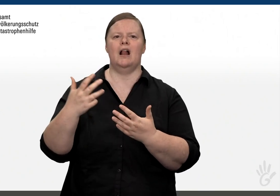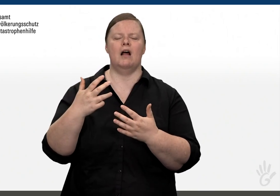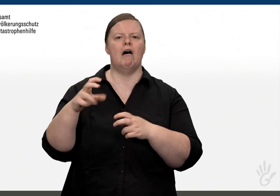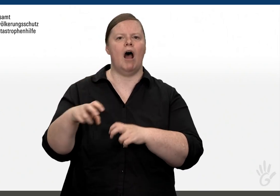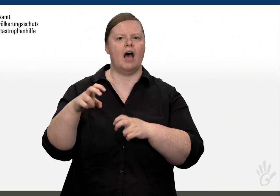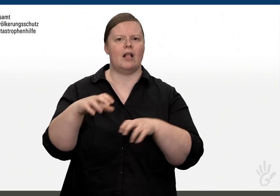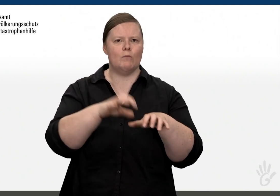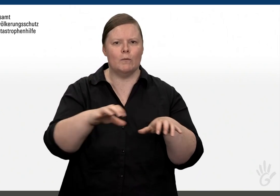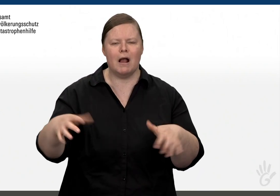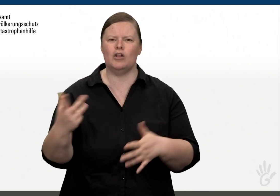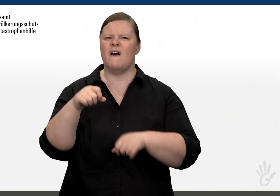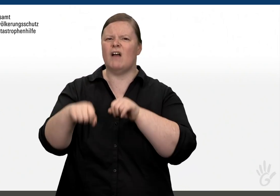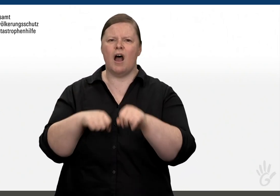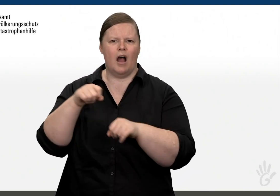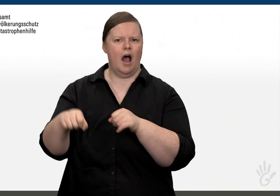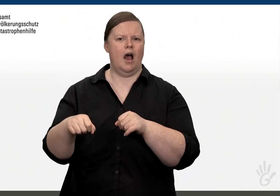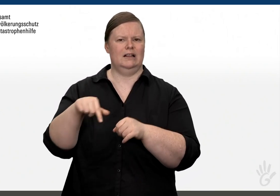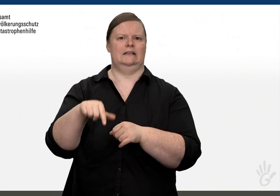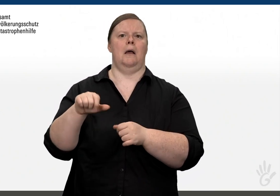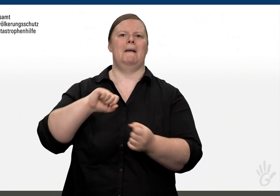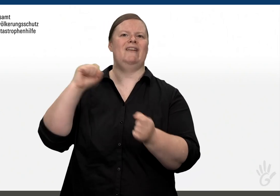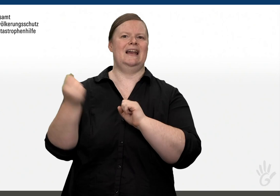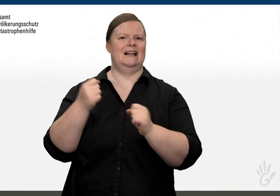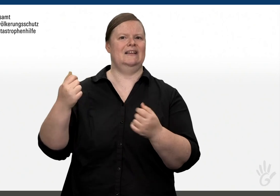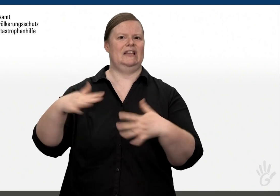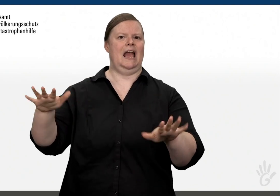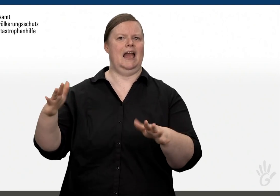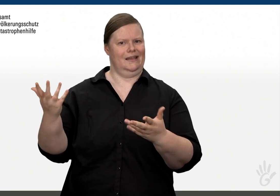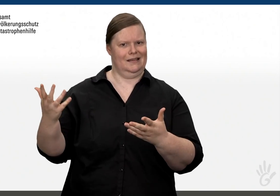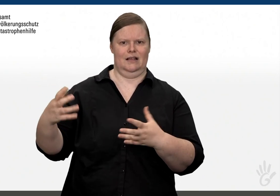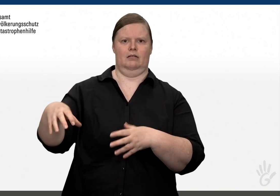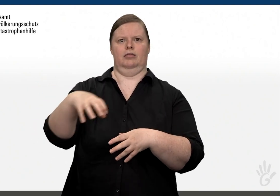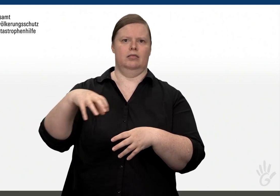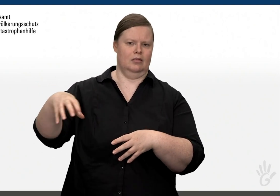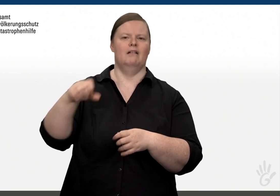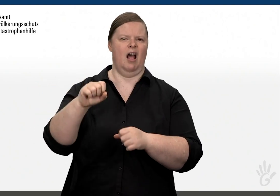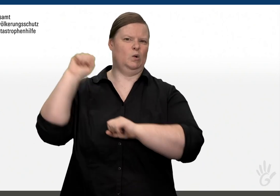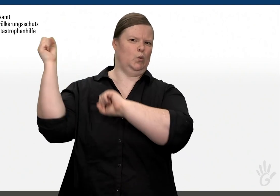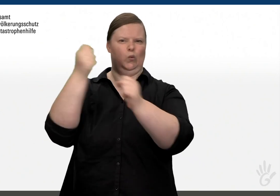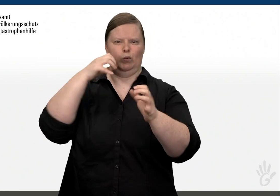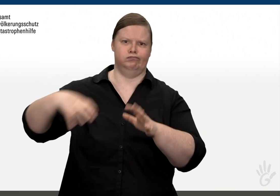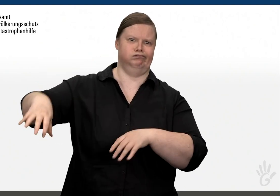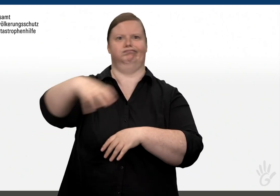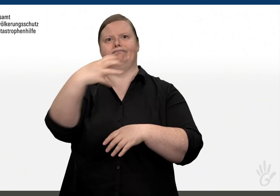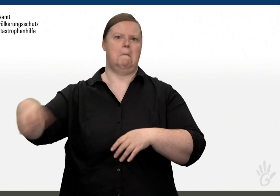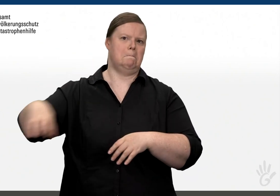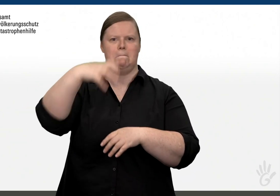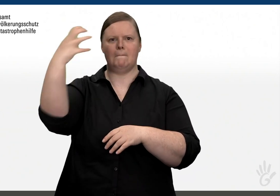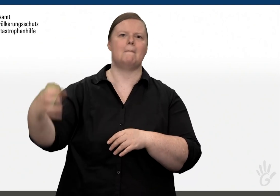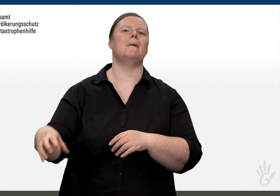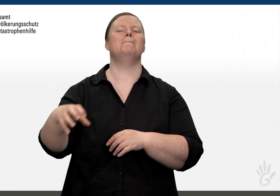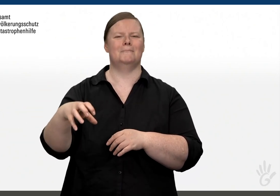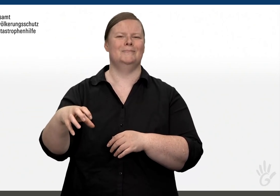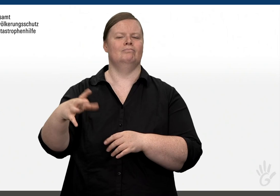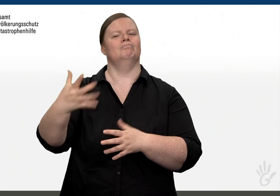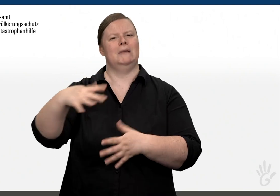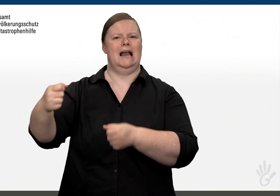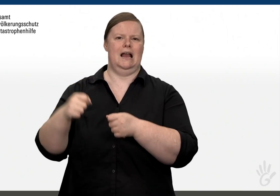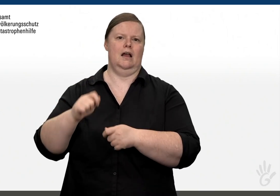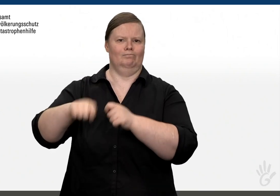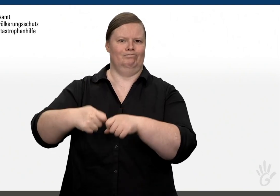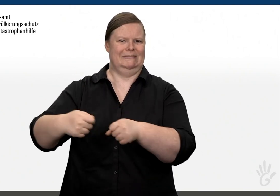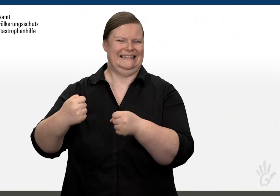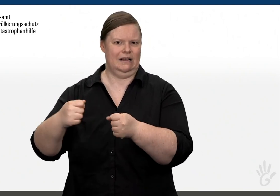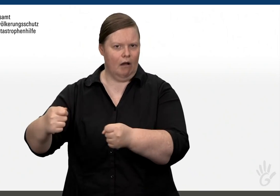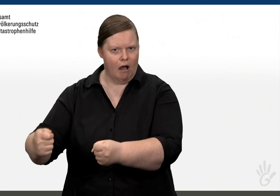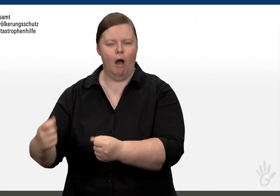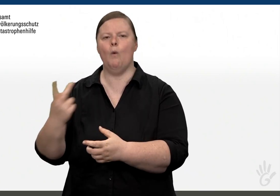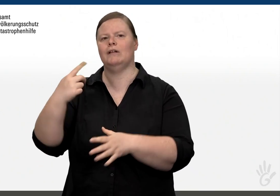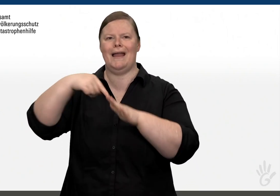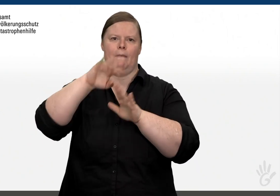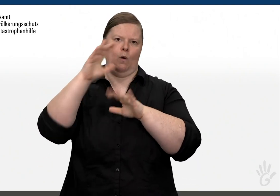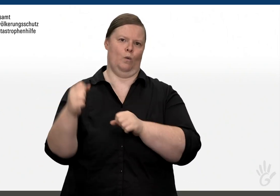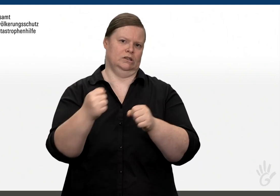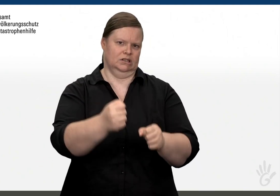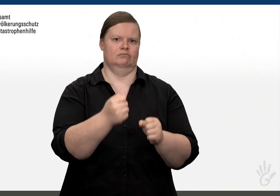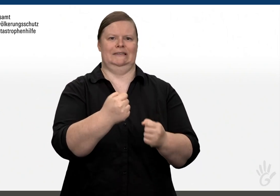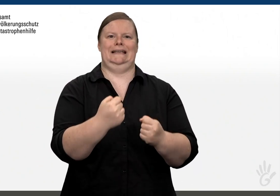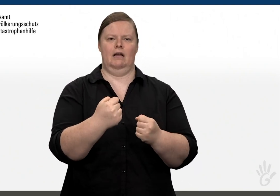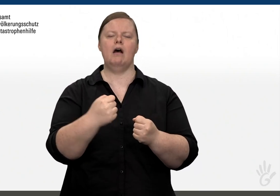wie Gartenmöbel, Fahrräder etc.